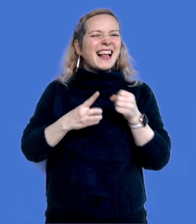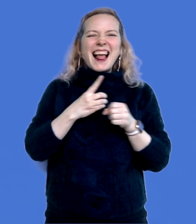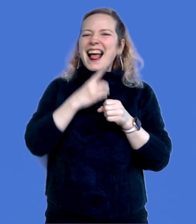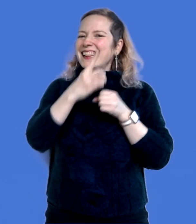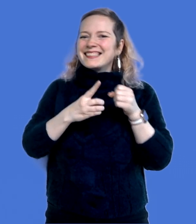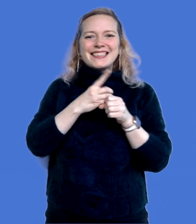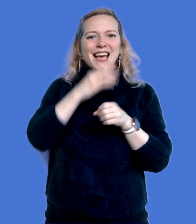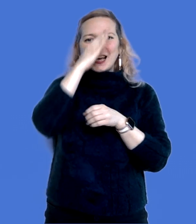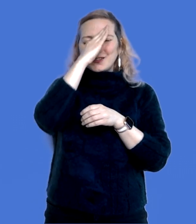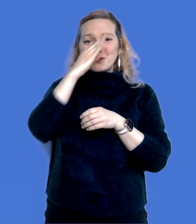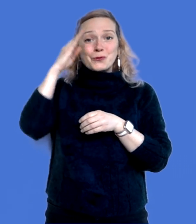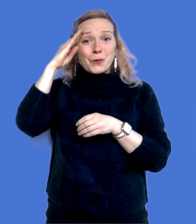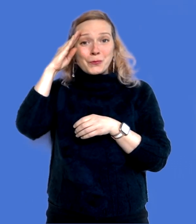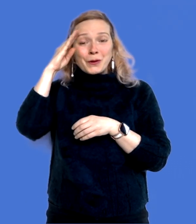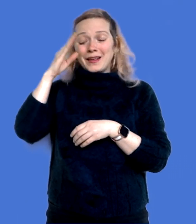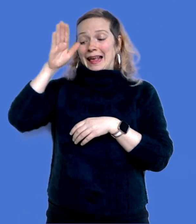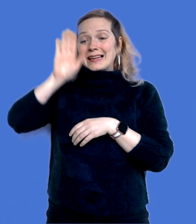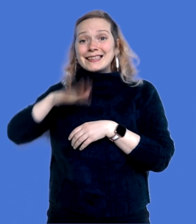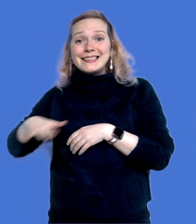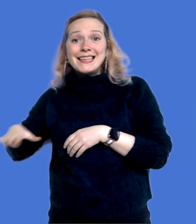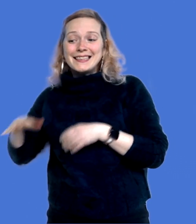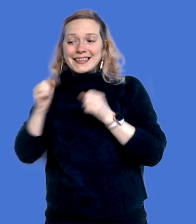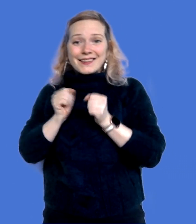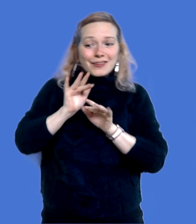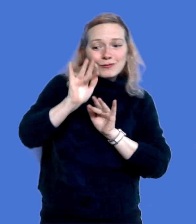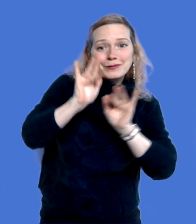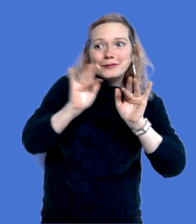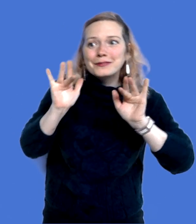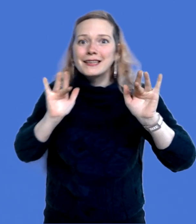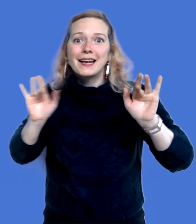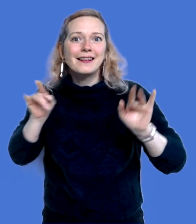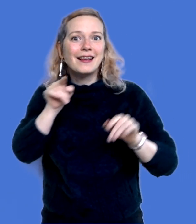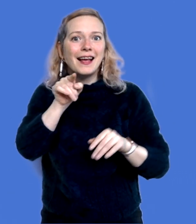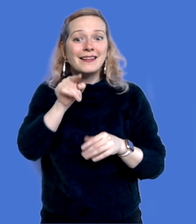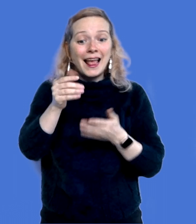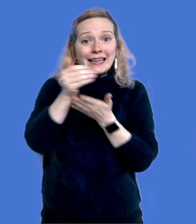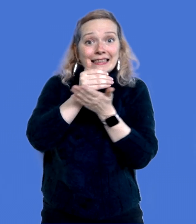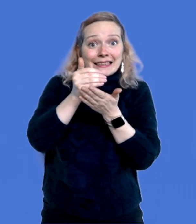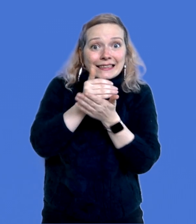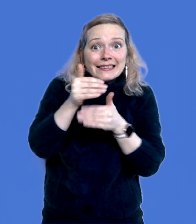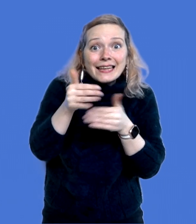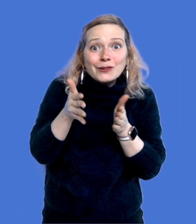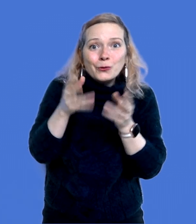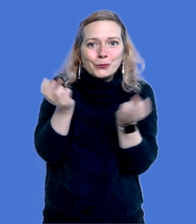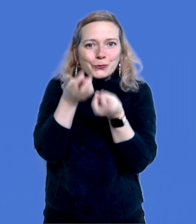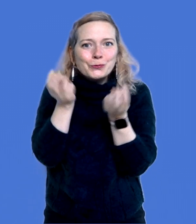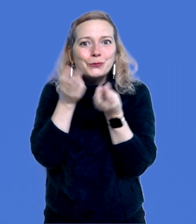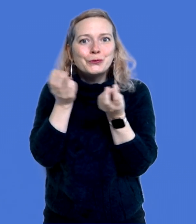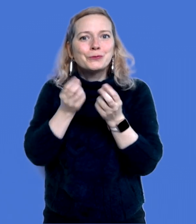Elke zomer kunnen kinderen de Vlieg-schatkisten gaan zoeken.